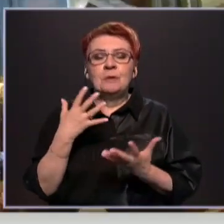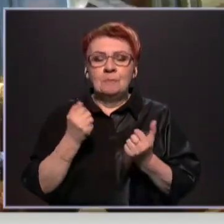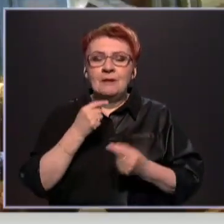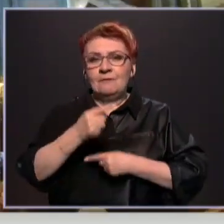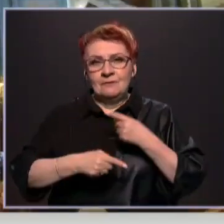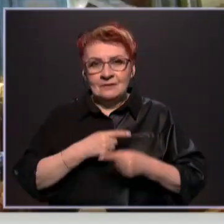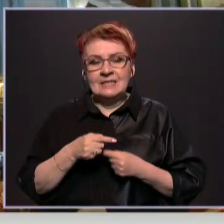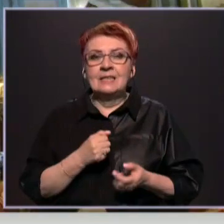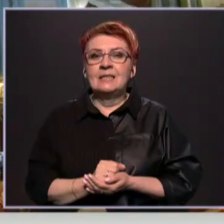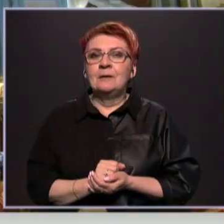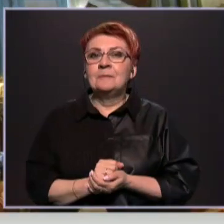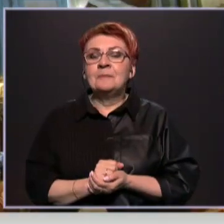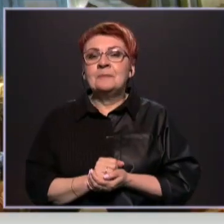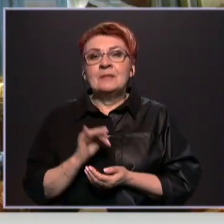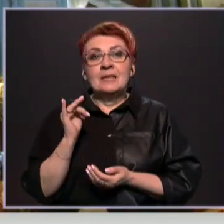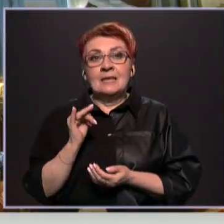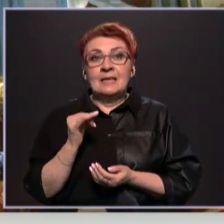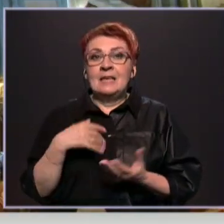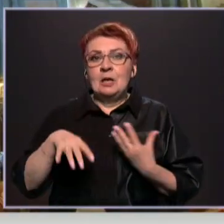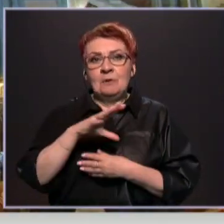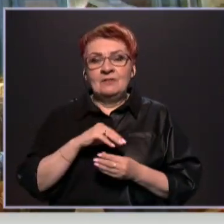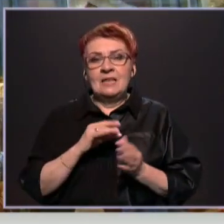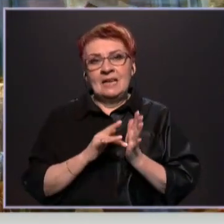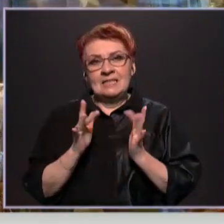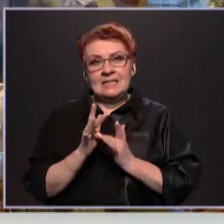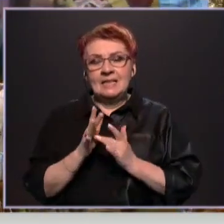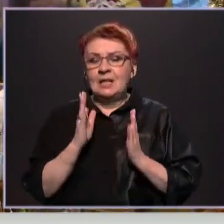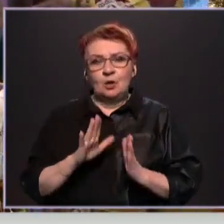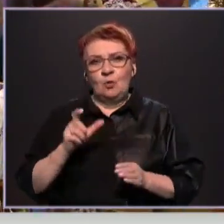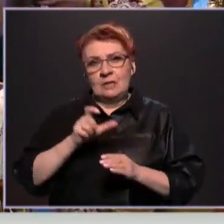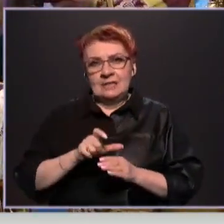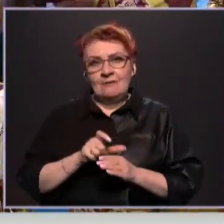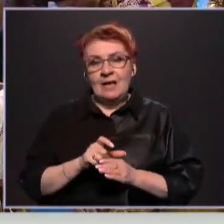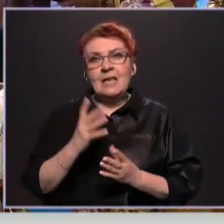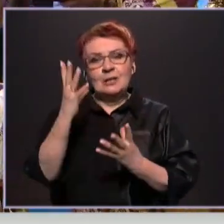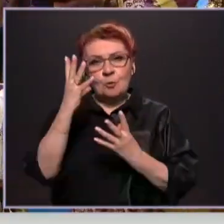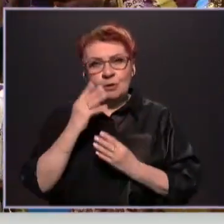Христовы становимся христианами не только на словах но и сопричастными Господу [музыка]